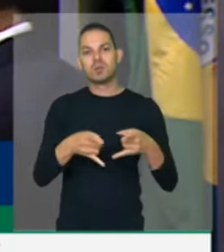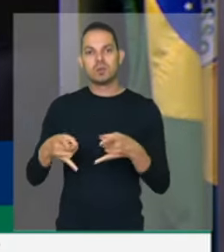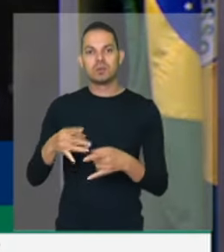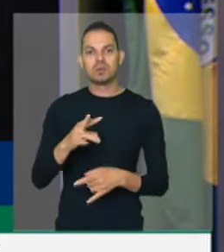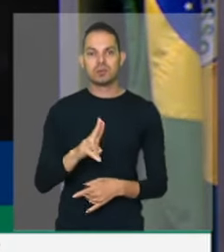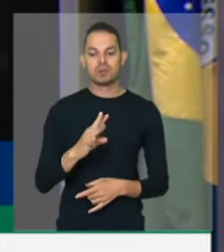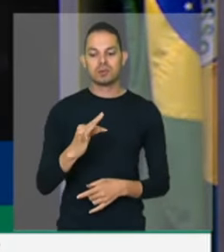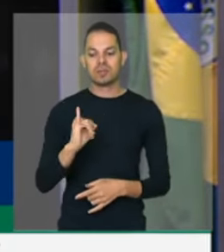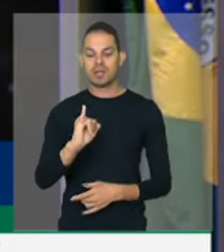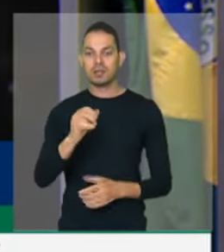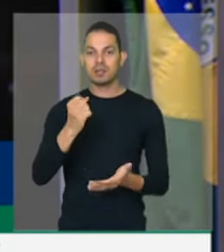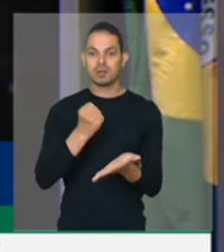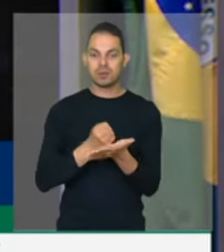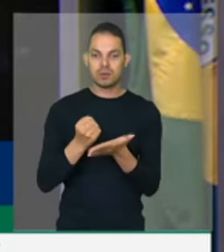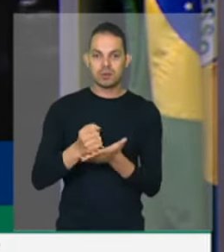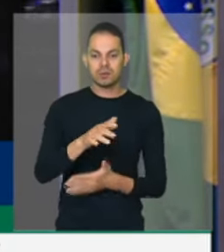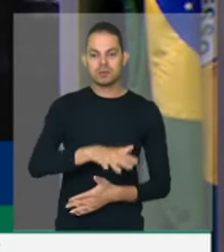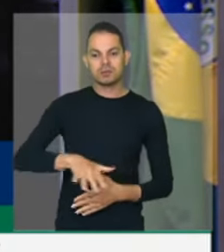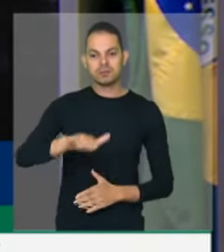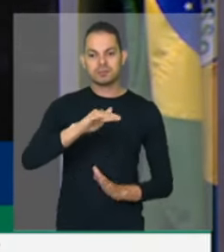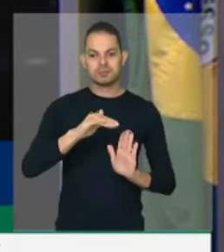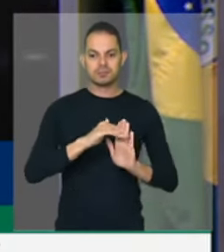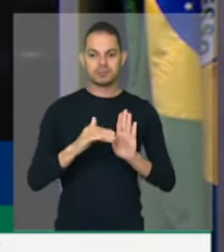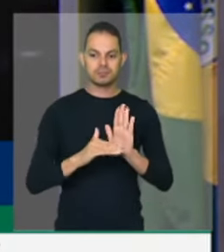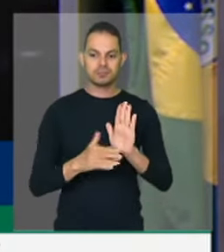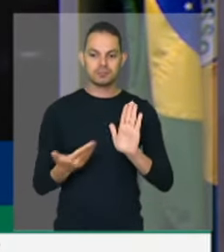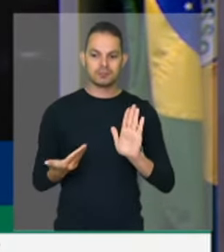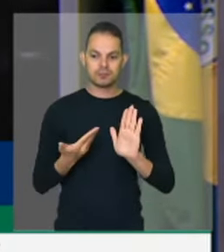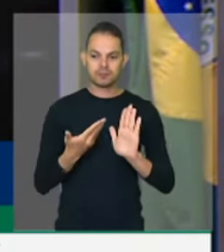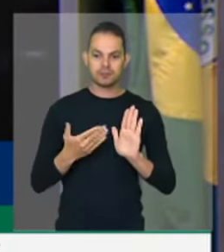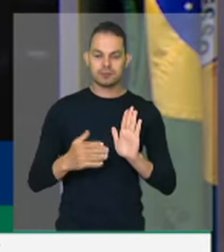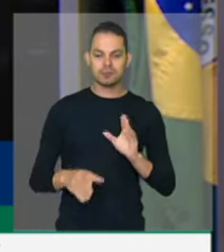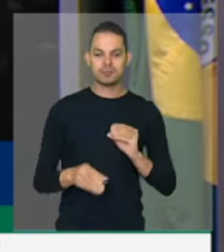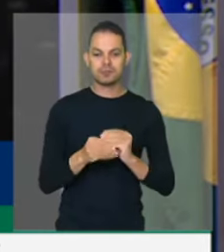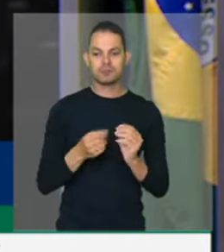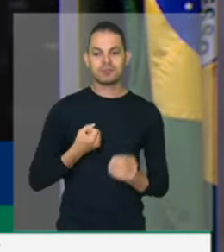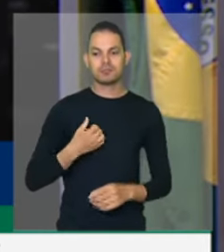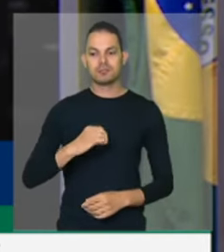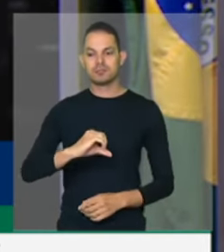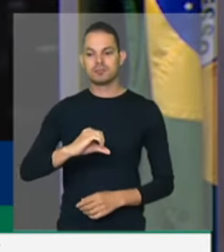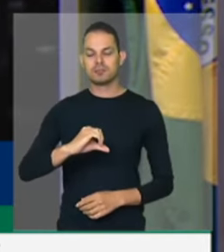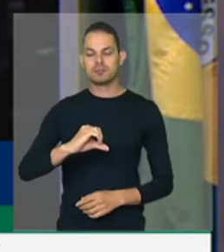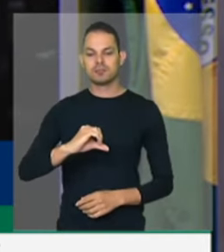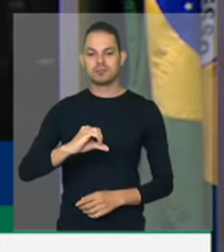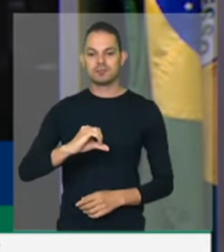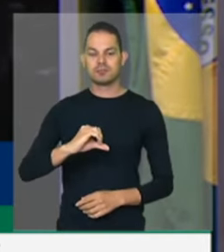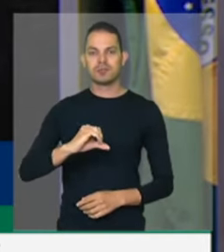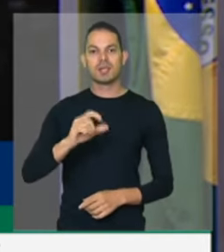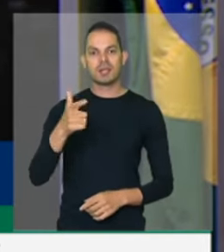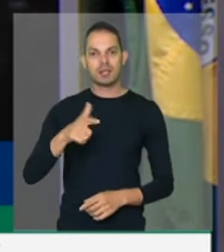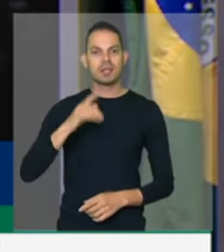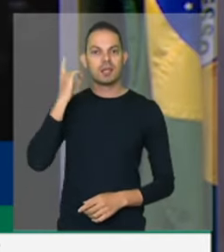EMENDA N° 9, DA DEPUTADA TALÍRIA PETRONI DO PSOL DO RIO DE JANEIRO, ALTERA A LEGISLAÇÃO TRIBUTÁRIA PARA PROPOR A TRIBUTAÇÃO SOBRE